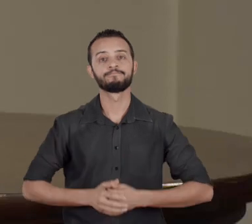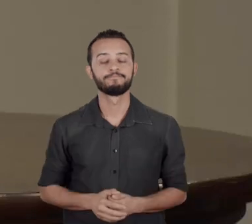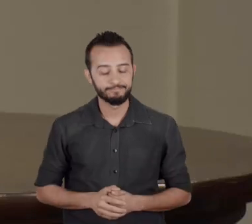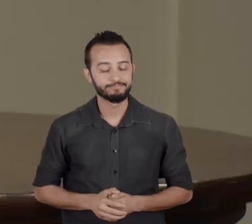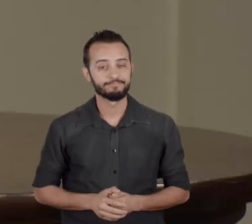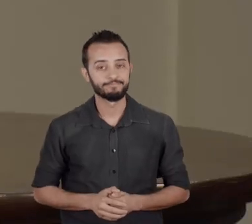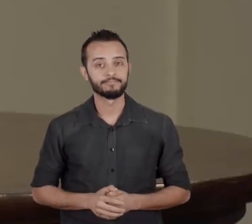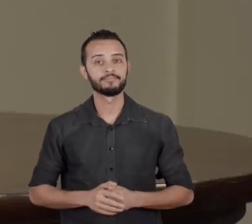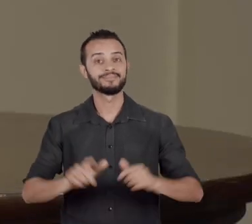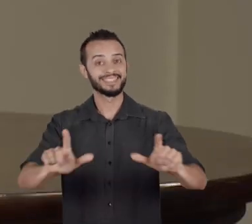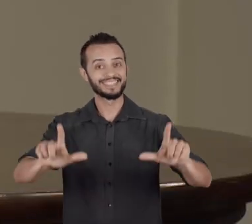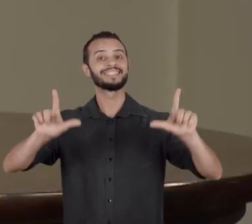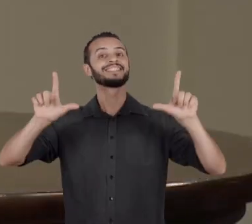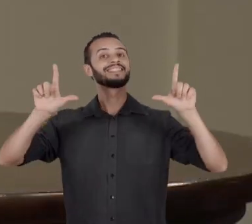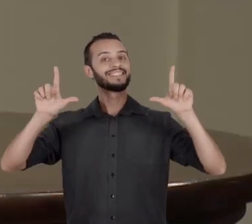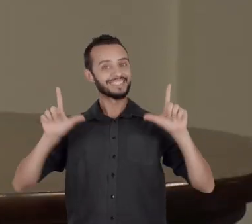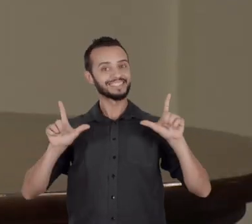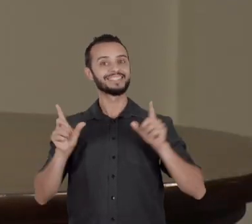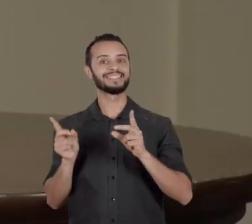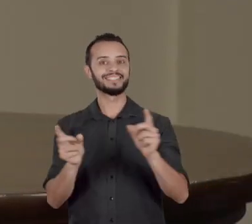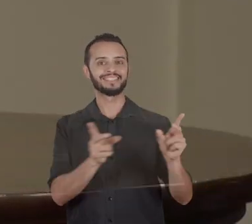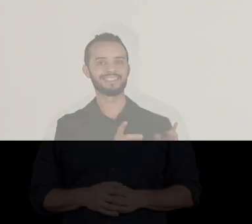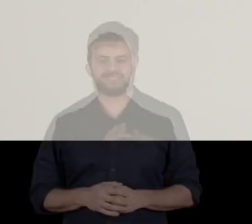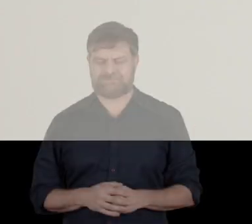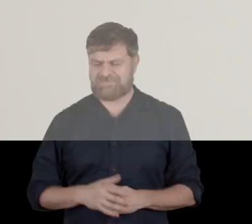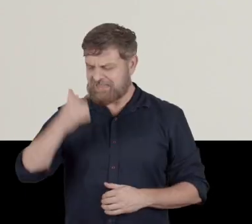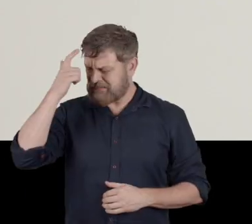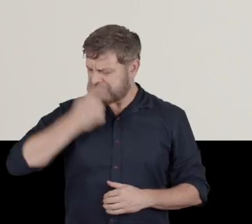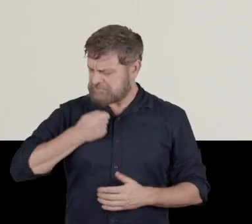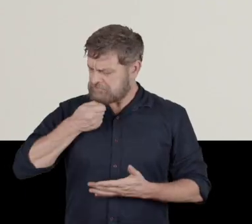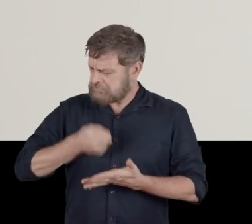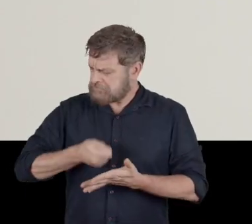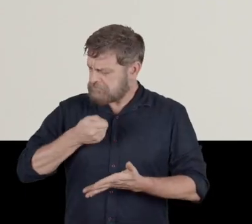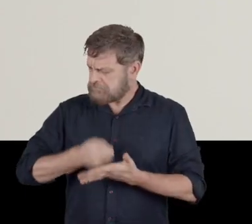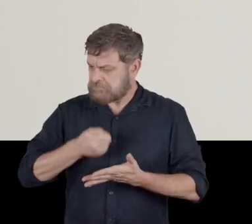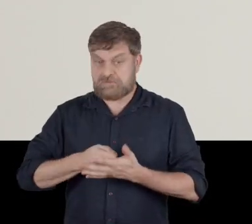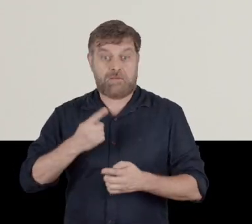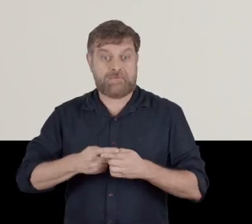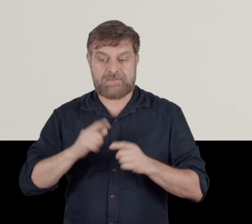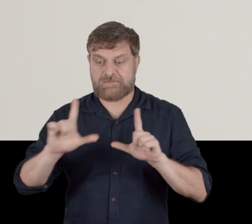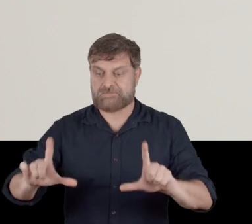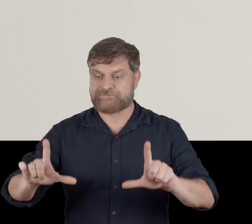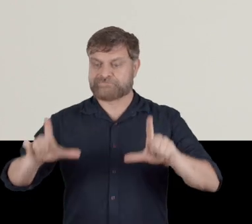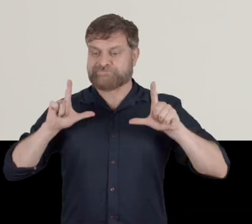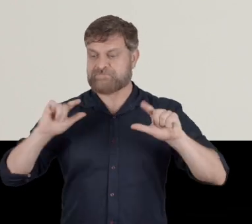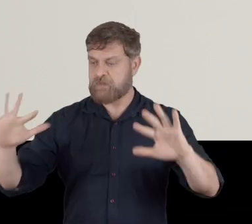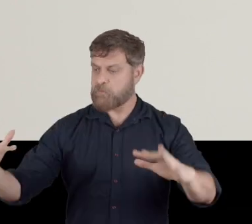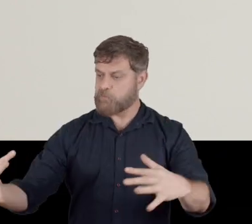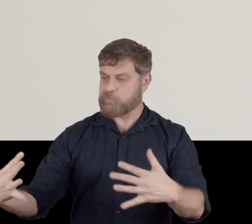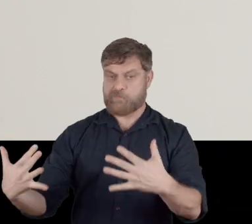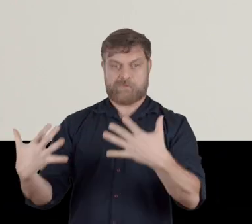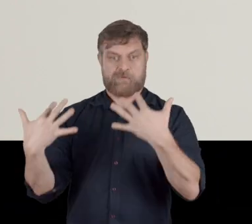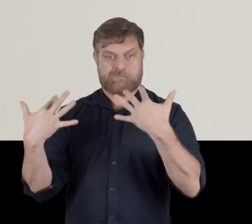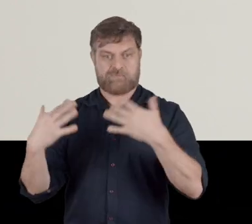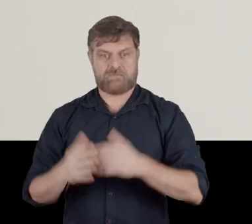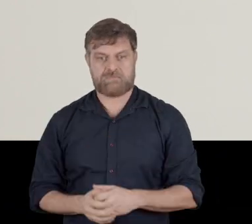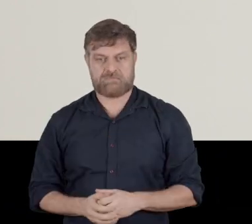Nós somos empresários de nós mesmos, em larga medida. Você se cobra muito porque você se expõe demais, então esse excesso de…